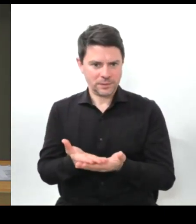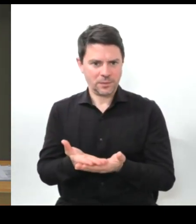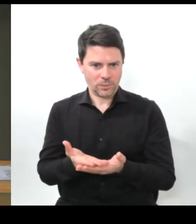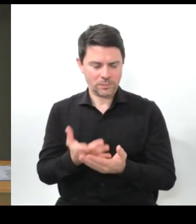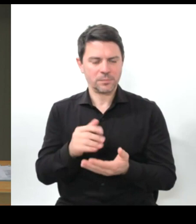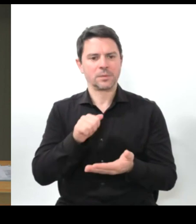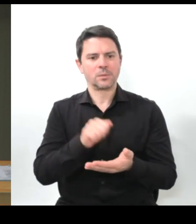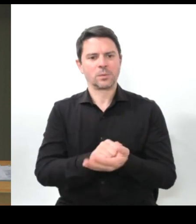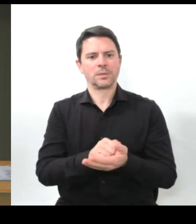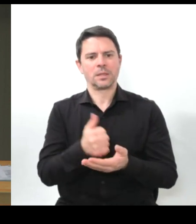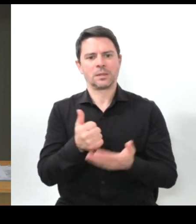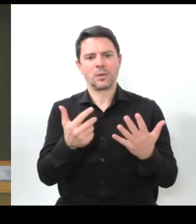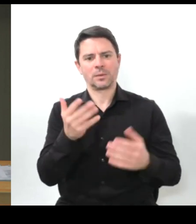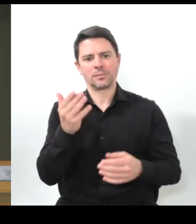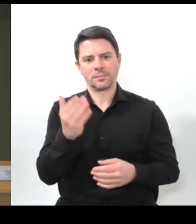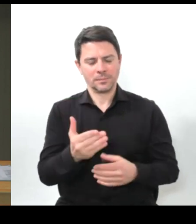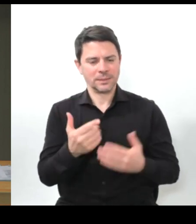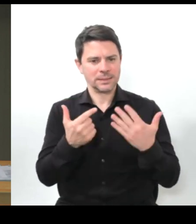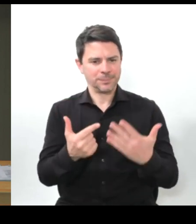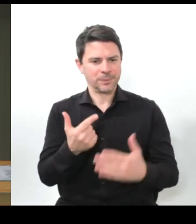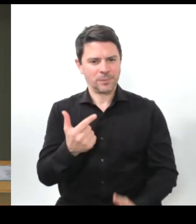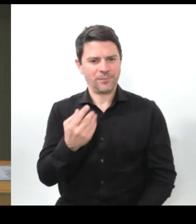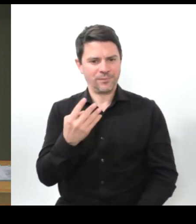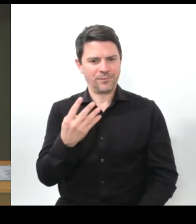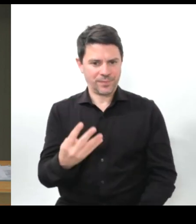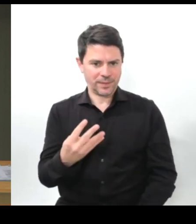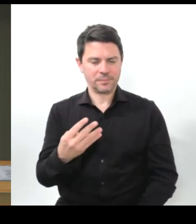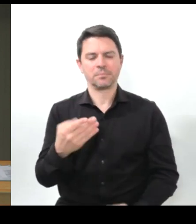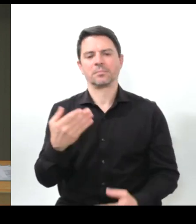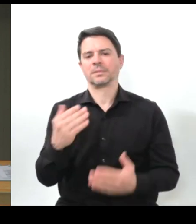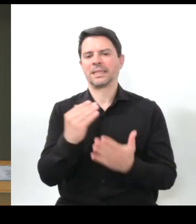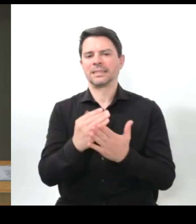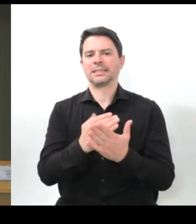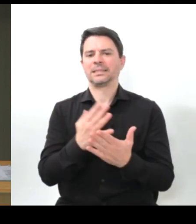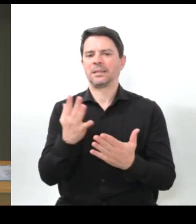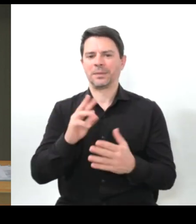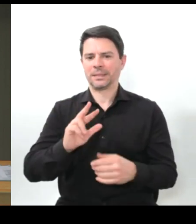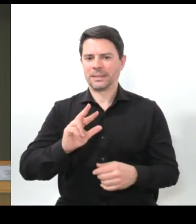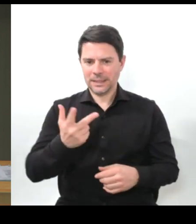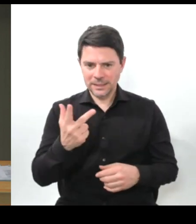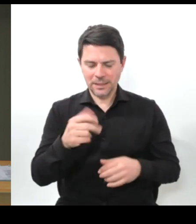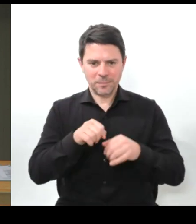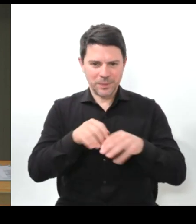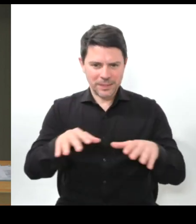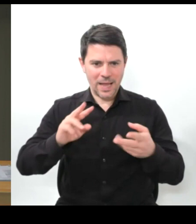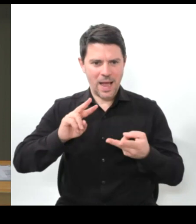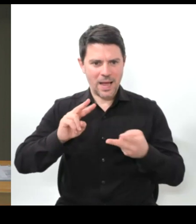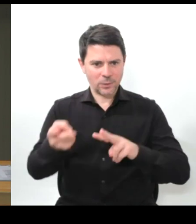und den anliegenden Staatsvertrag. Und schlage vor, die Beratung der Einzelbestimmungen miteinander zu verbinden.